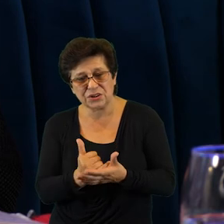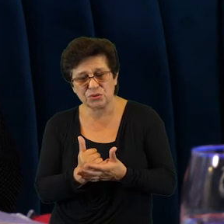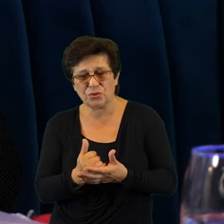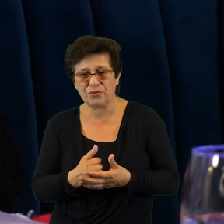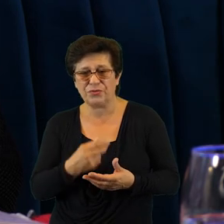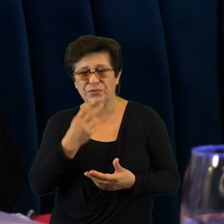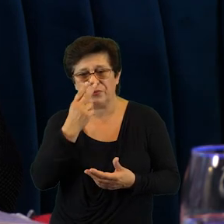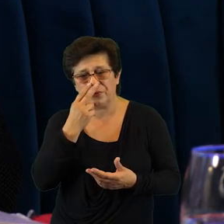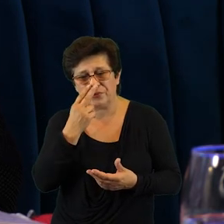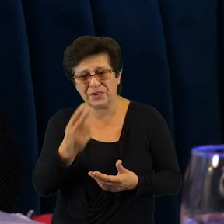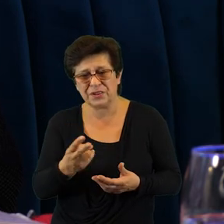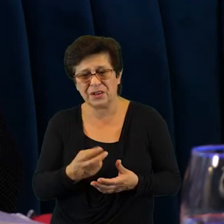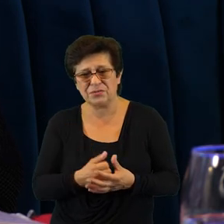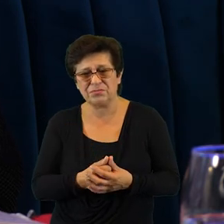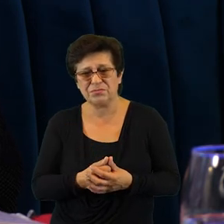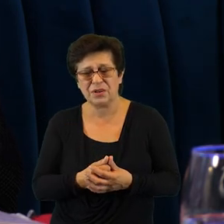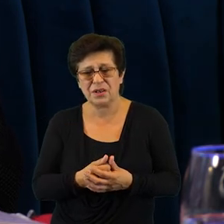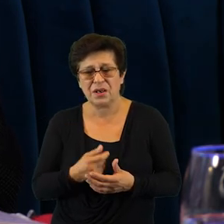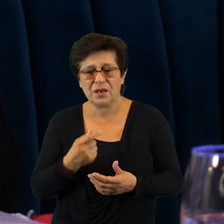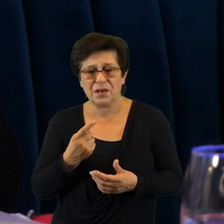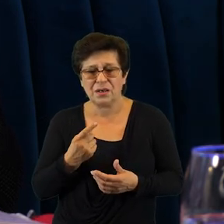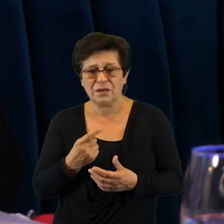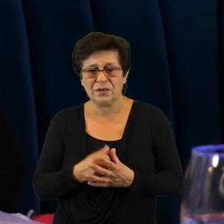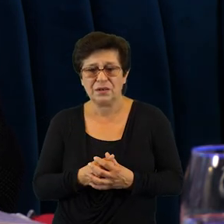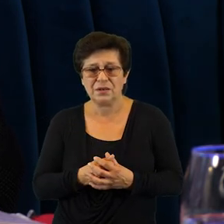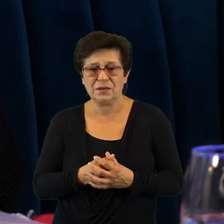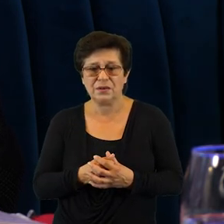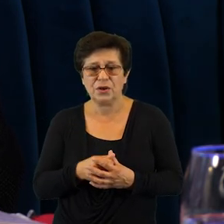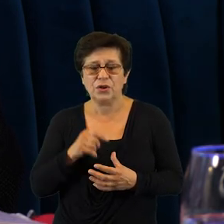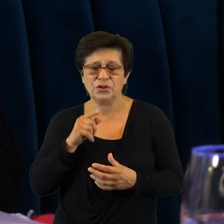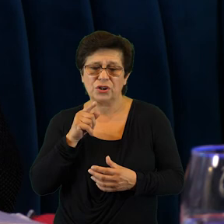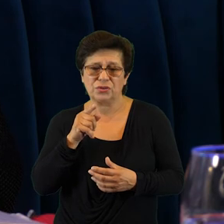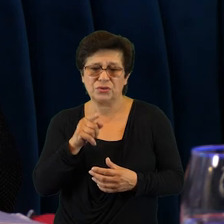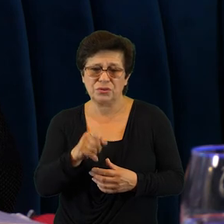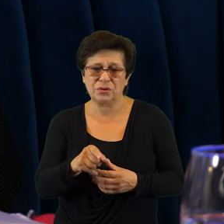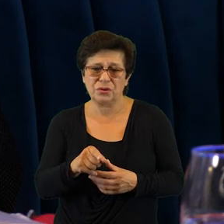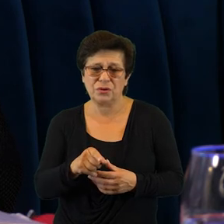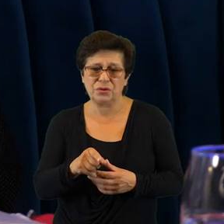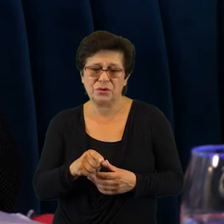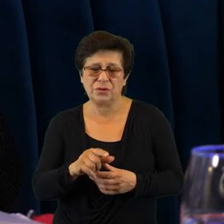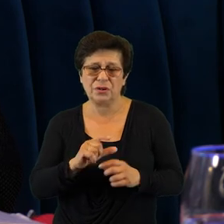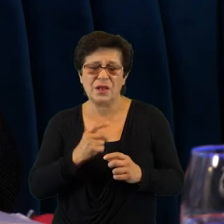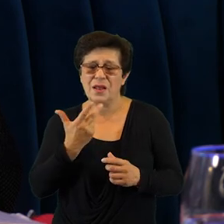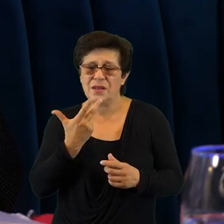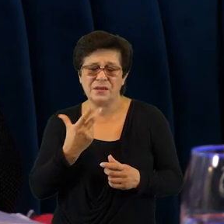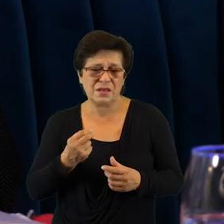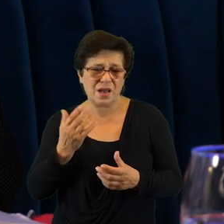że nie miał złudzeń co do tego, że to się po prostu nie tyle nie uda,